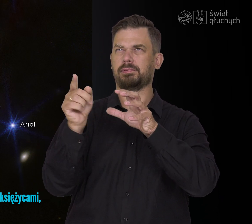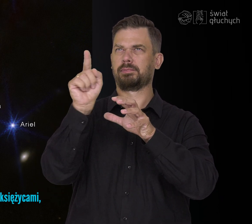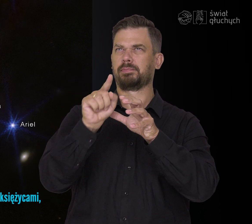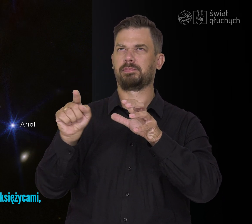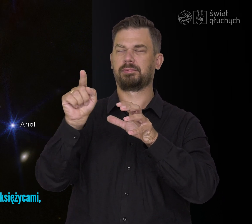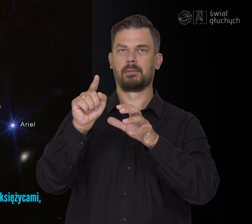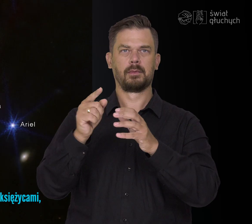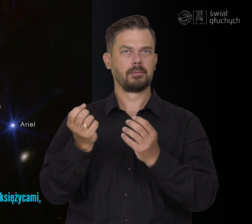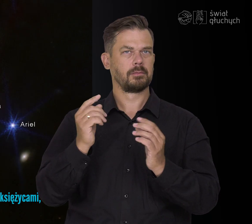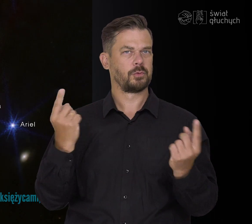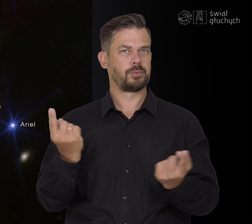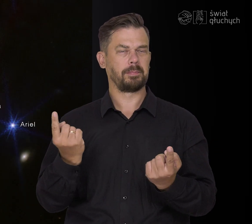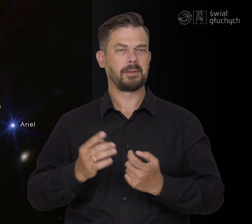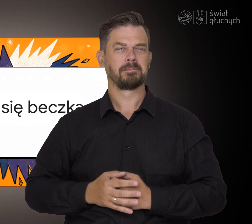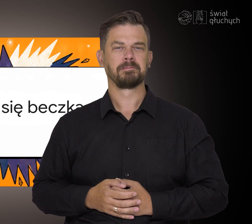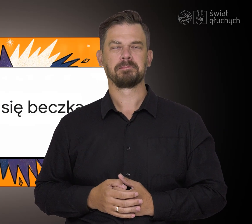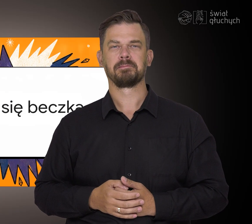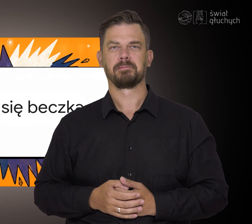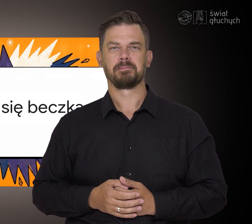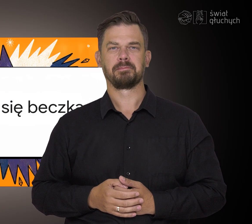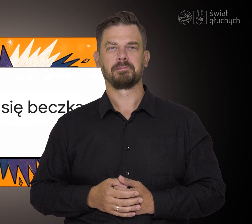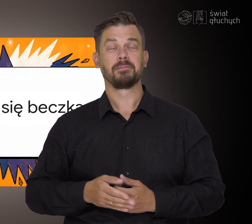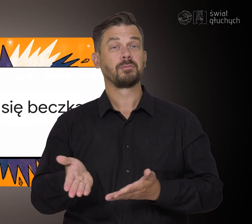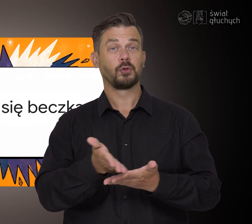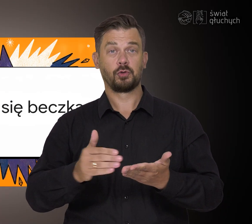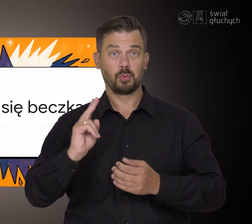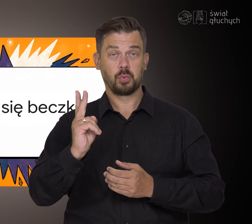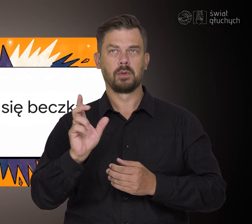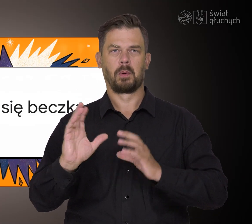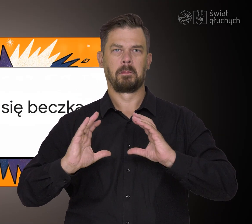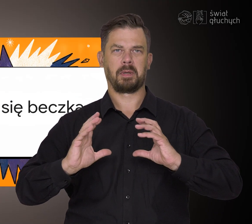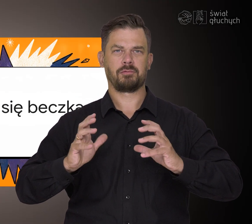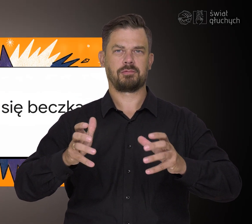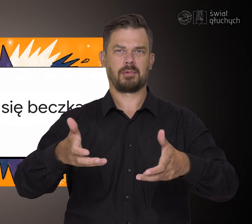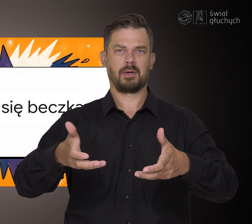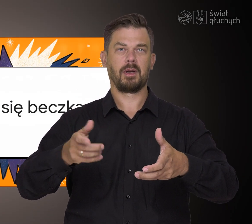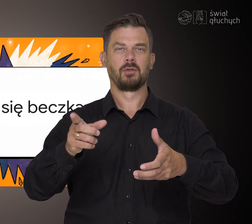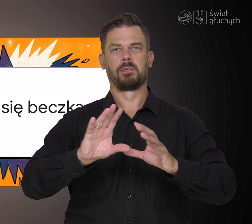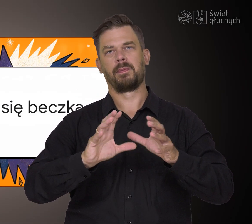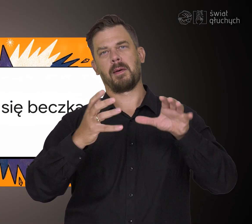w czarnej pustce. Część druga: tocząca się beczka, czyli świat na boku.